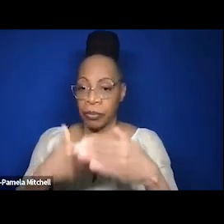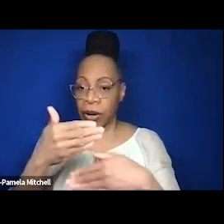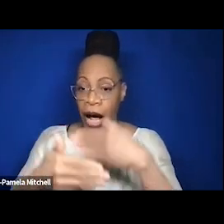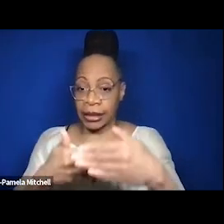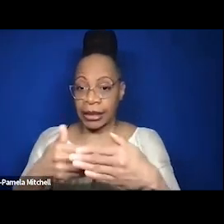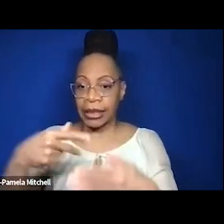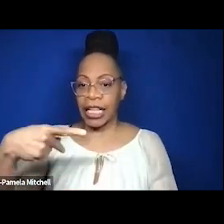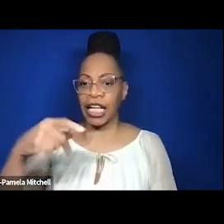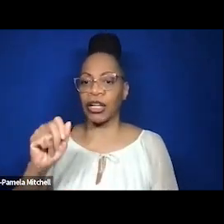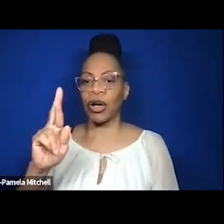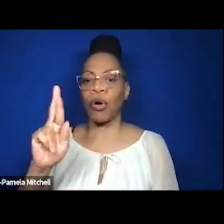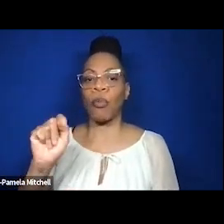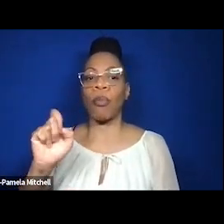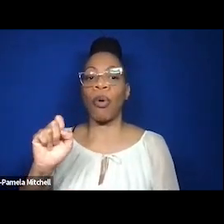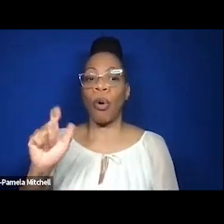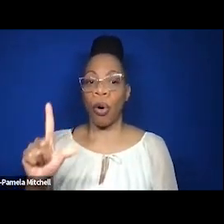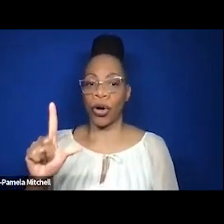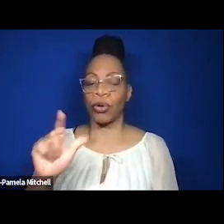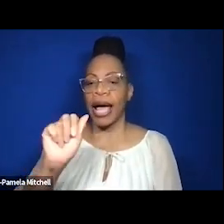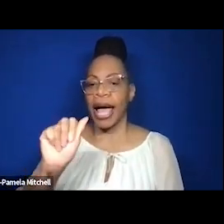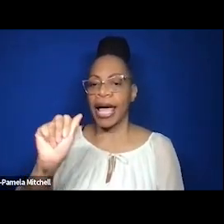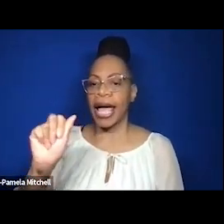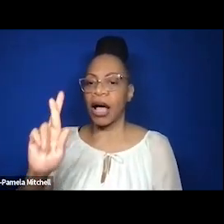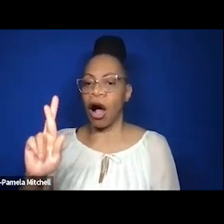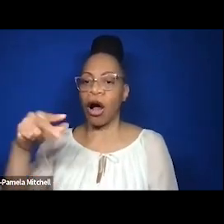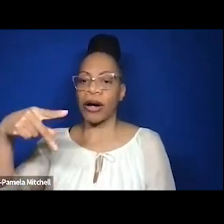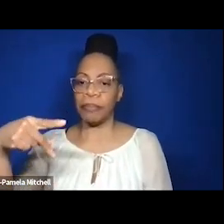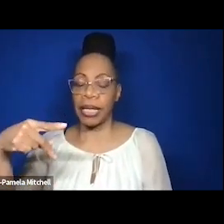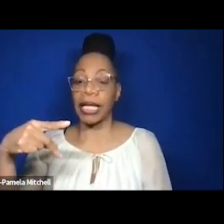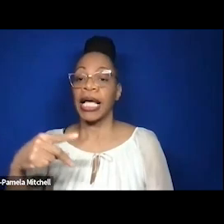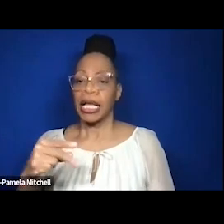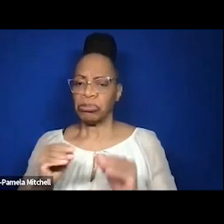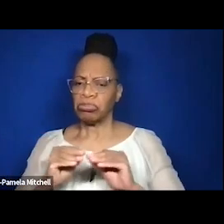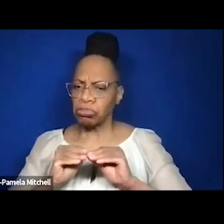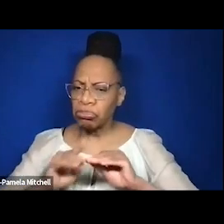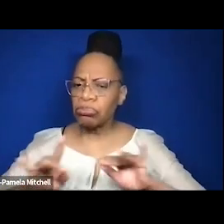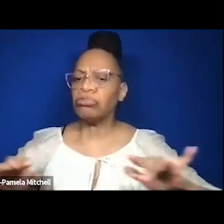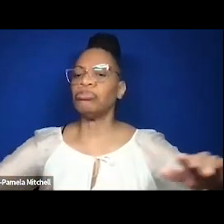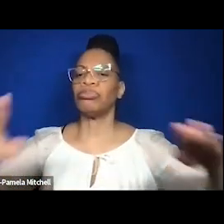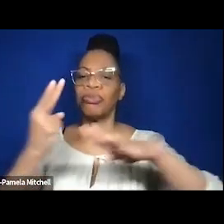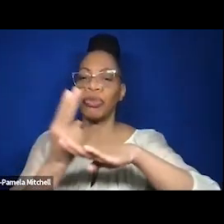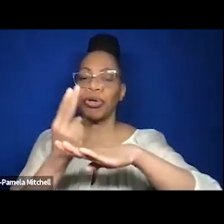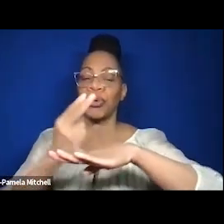Y esto es algo que comenzó a ser más utilizado y disponible una vez que el registro